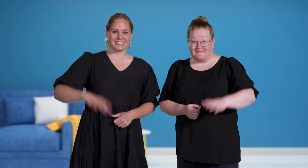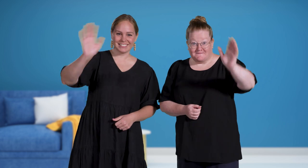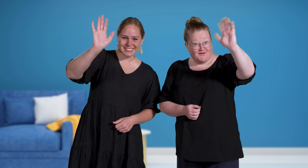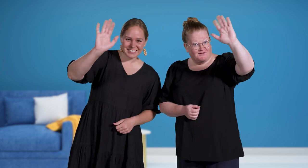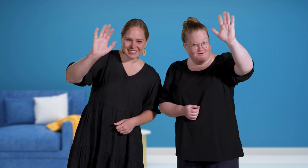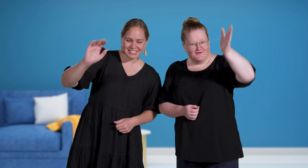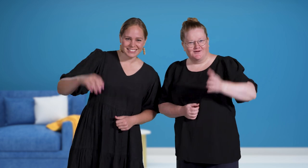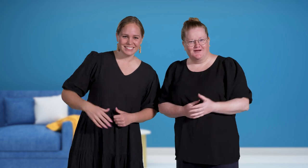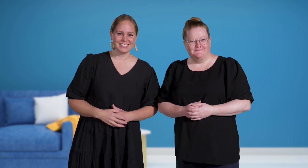Moikka!